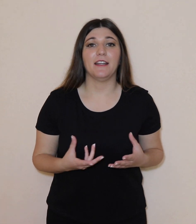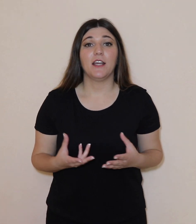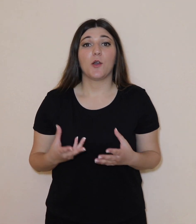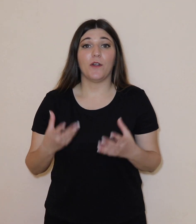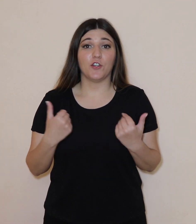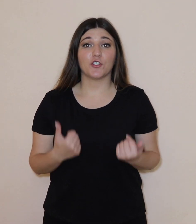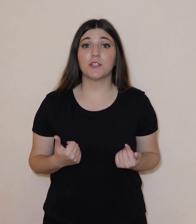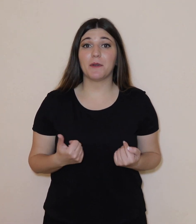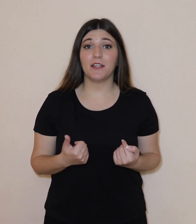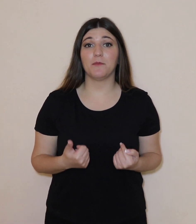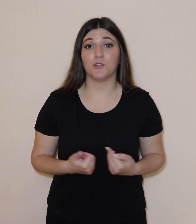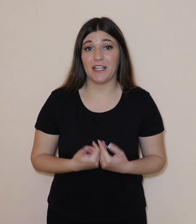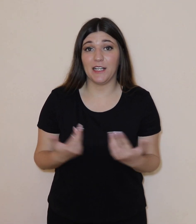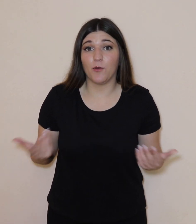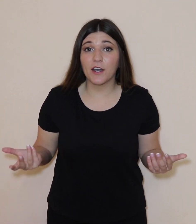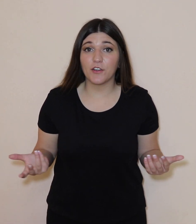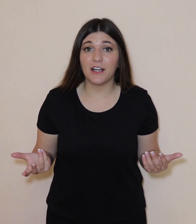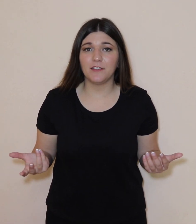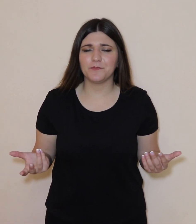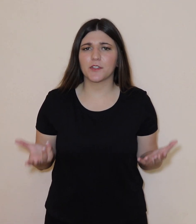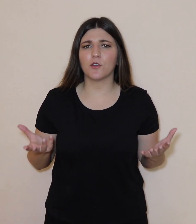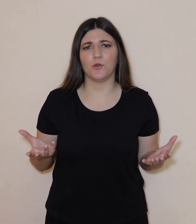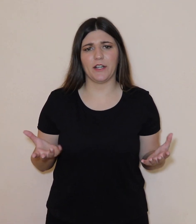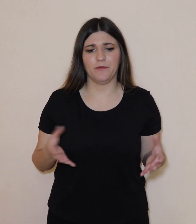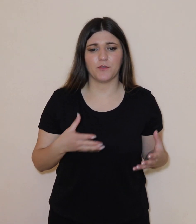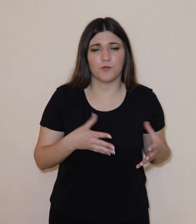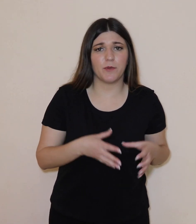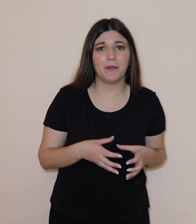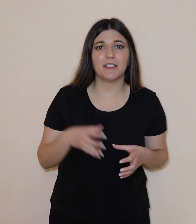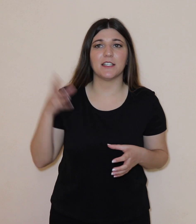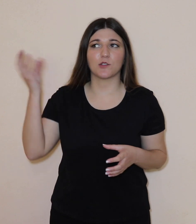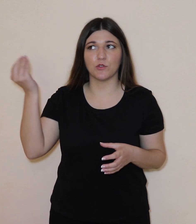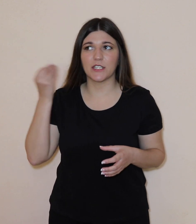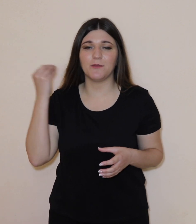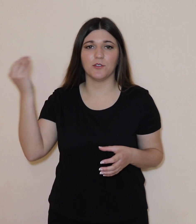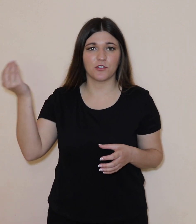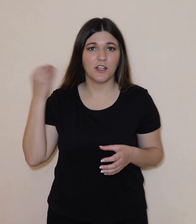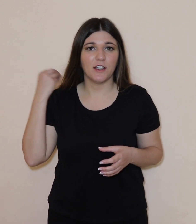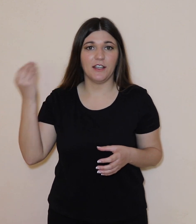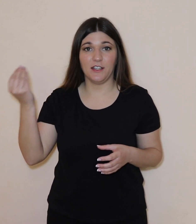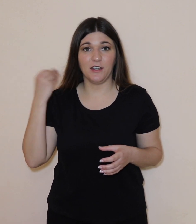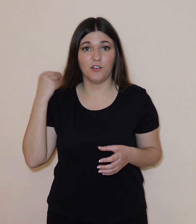Cuando nosotros aprendemos el lenguaje oral ¿qué ocurre? Somos bebés escuchamos lo que